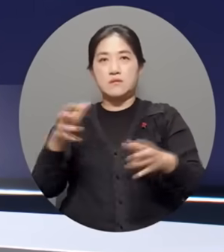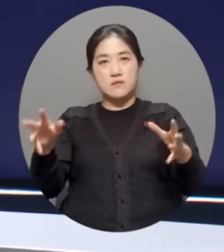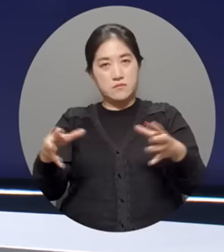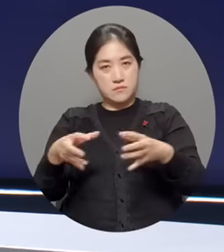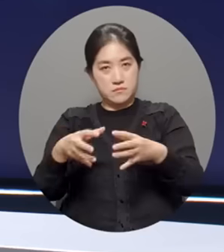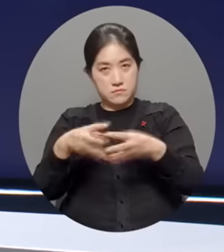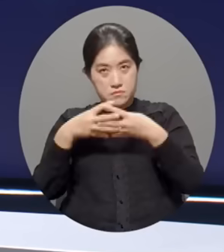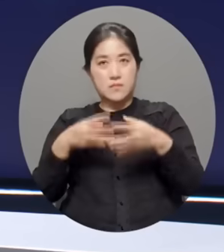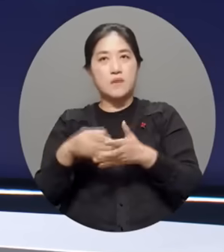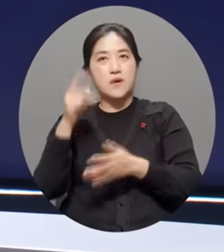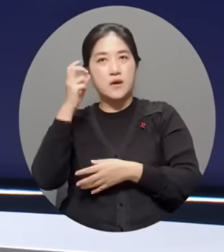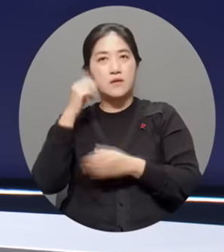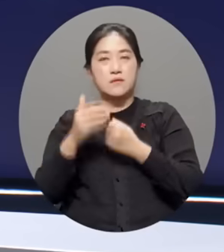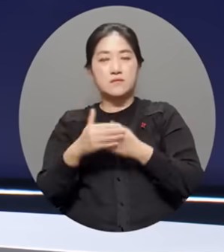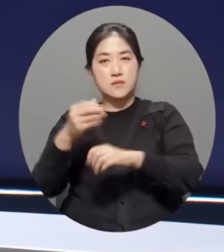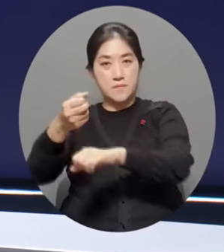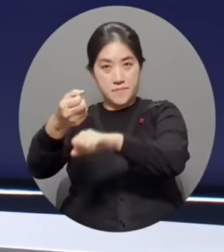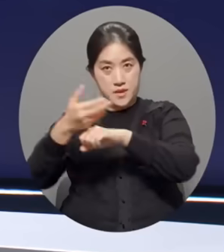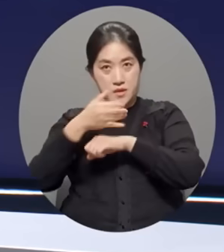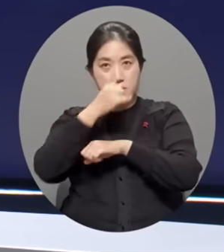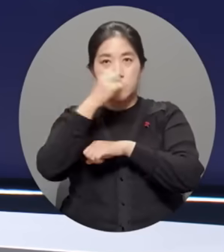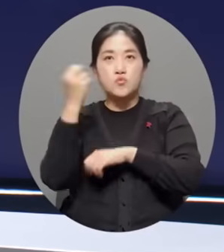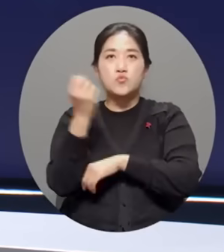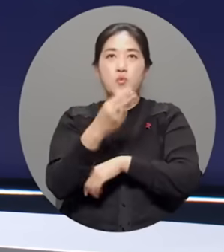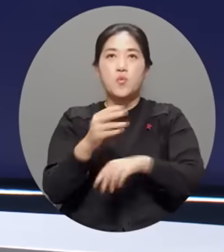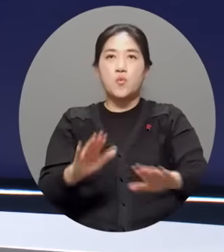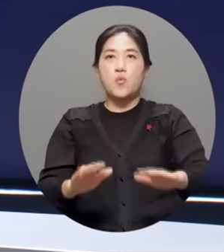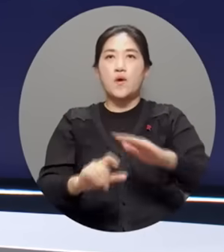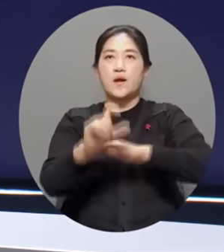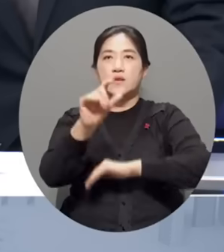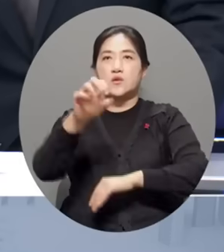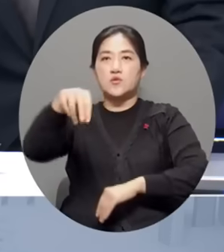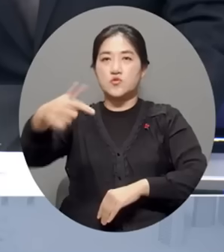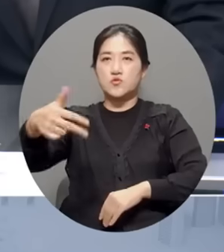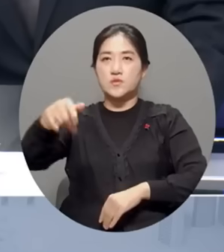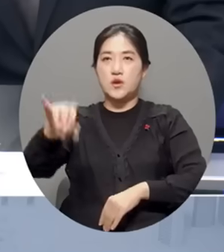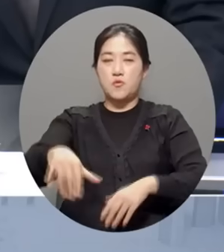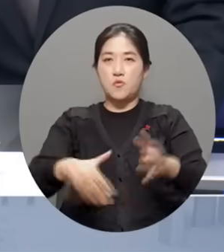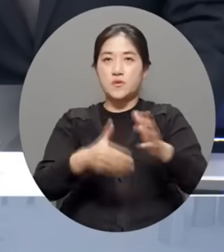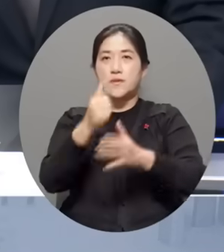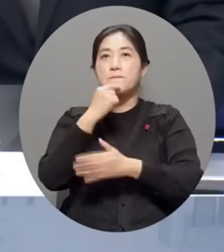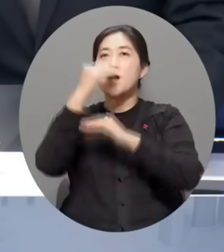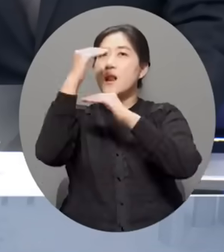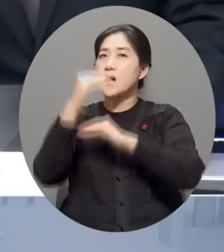총선이 다 끝난 뒤에 특검을 추진하는 그런조건부 수용안도 받아들여서는 안 된다는 쪽으로 의견이 모인 것 같습니다. 그렇게 전해지고 있고요.